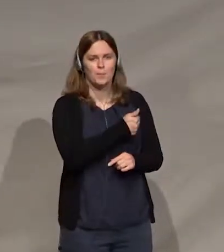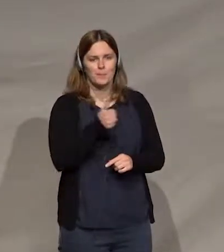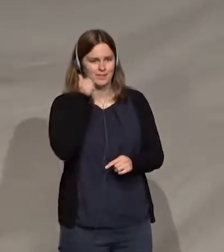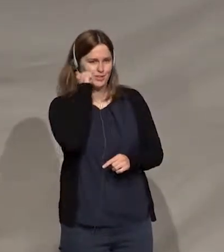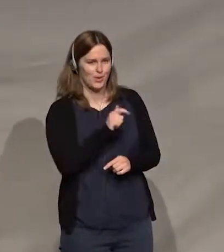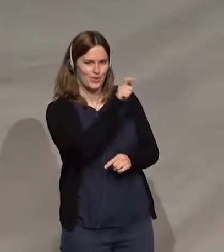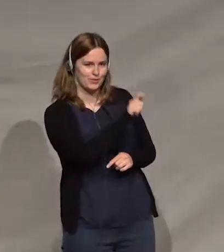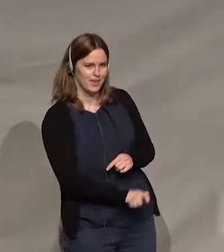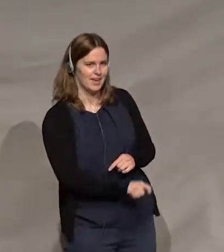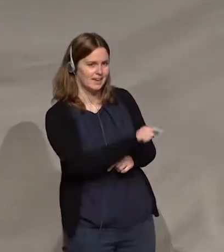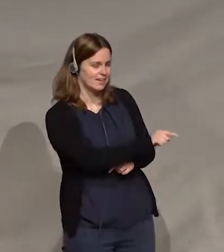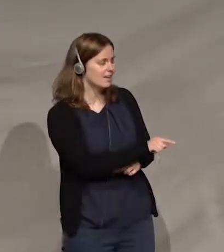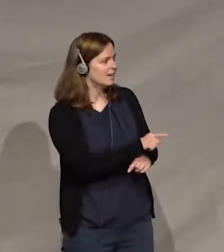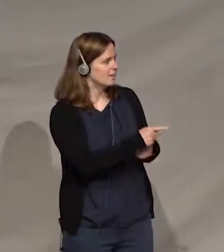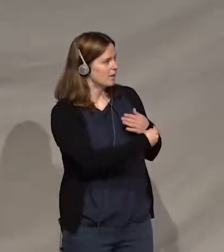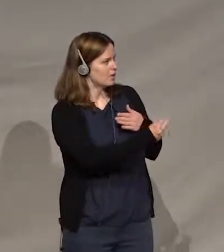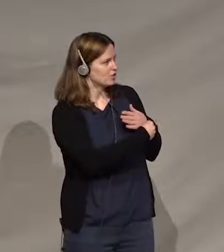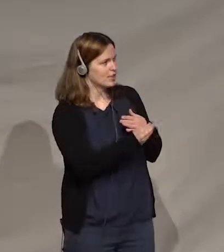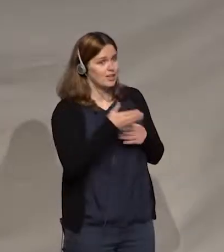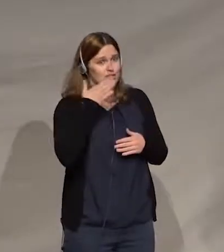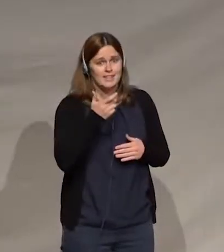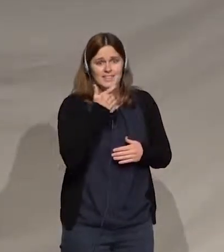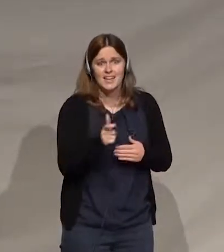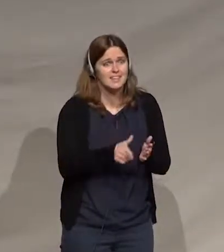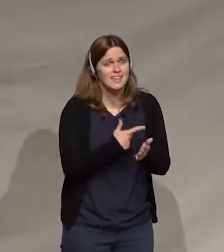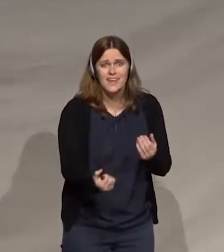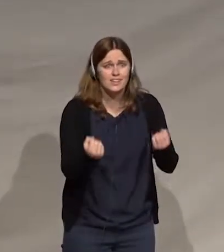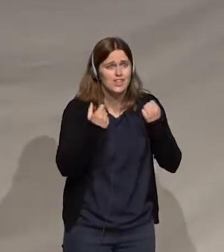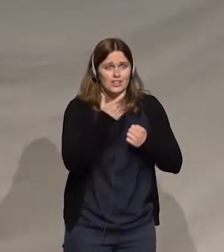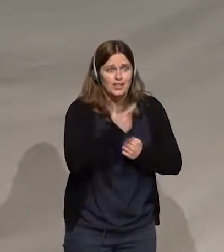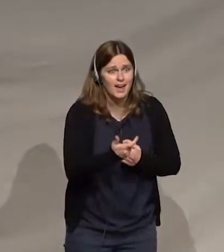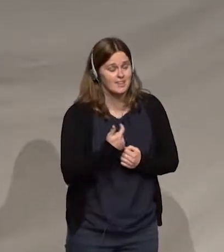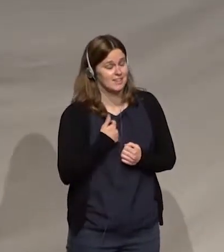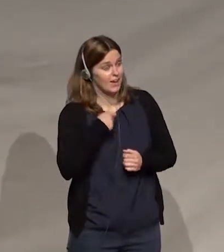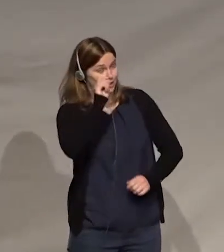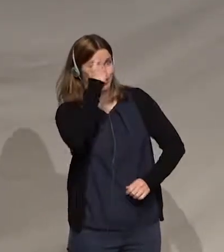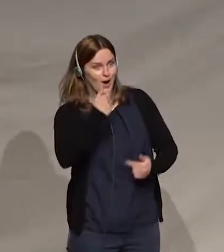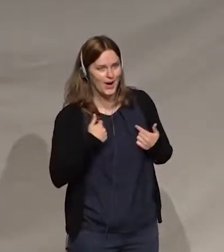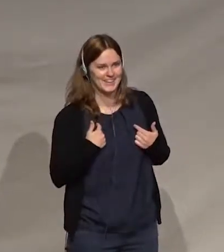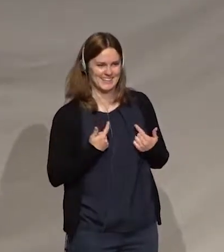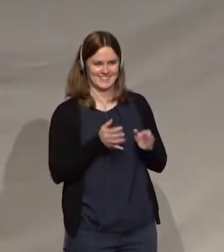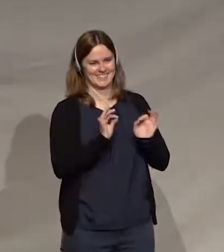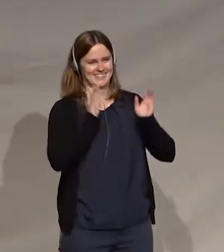No, záleží na tom, s čím ji porovnáváte, že ano. Tanjo, děkuji mockrát.